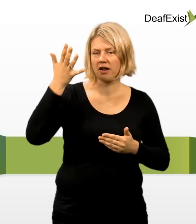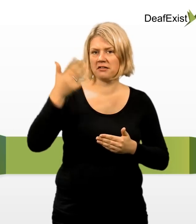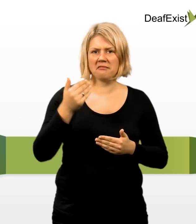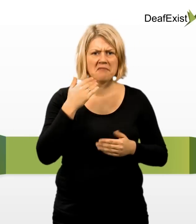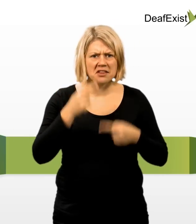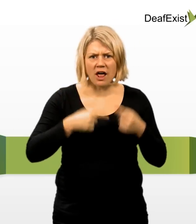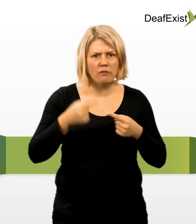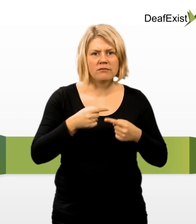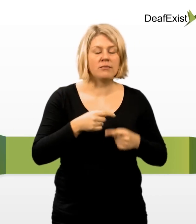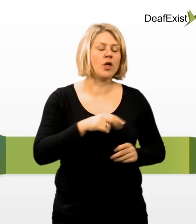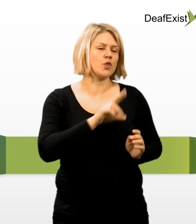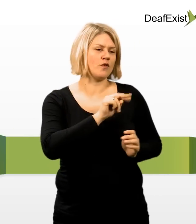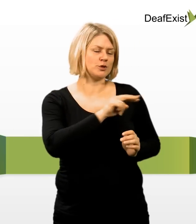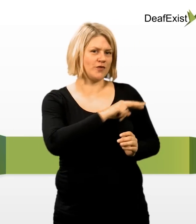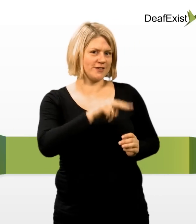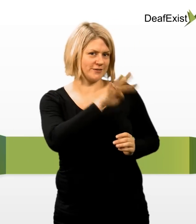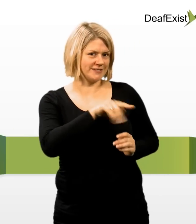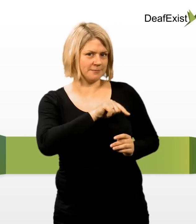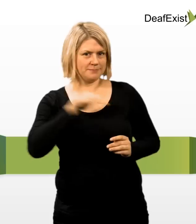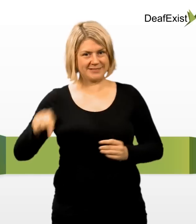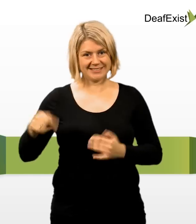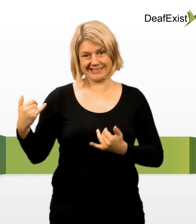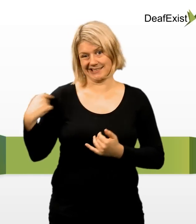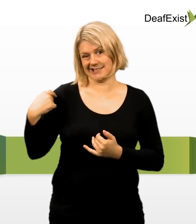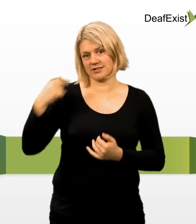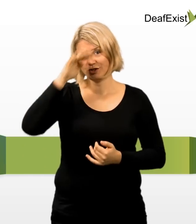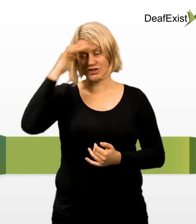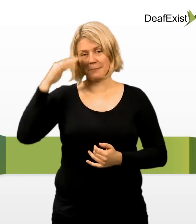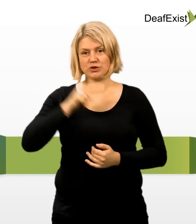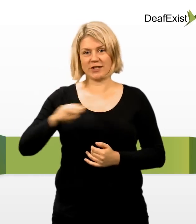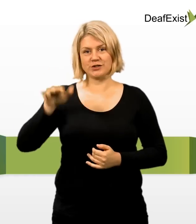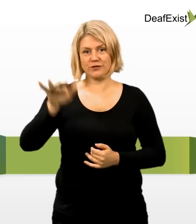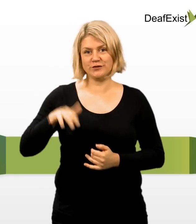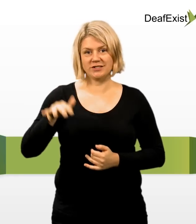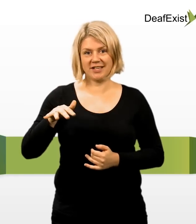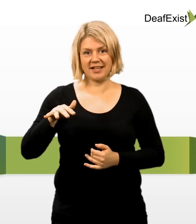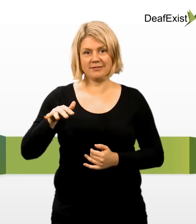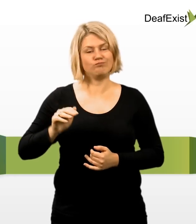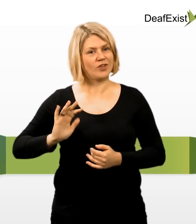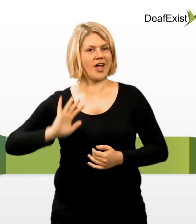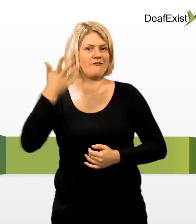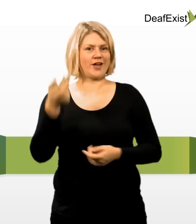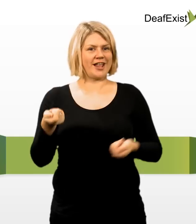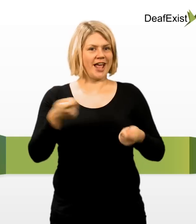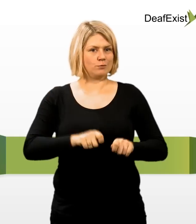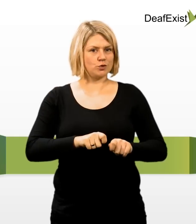Es fand von November 2014 an statt und wurde vor Kurzem im Sommer 2015 erfolgreich abgeschlossen.